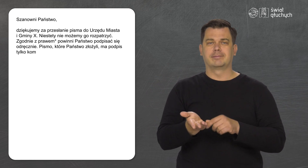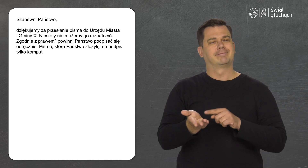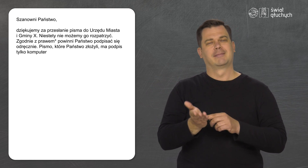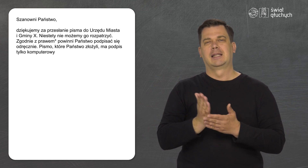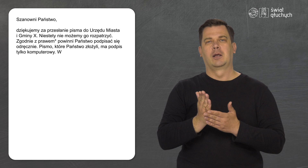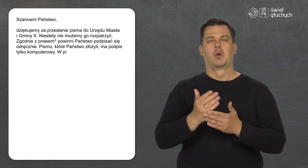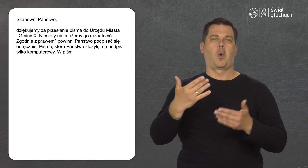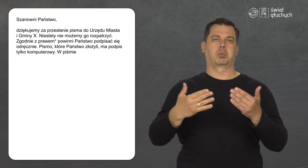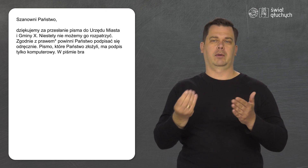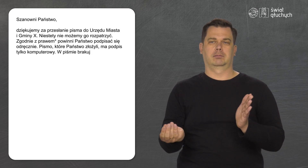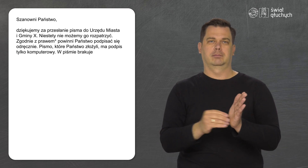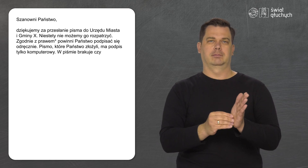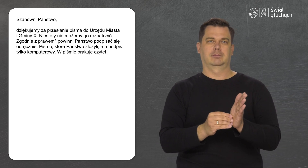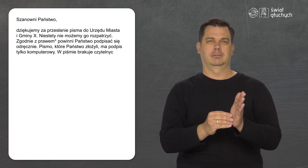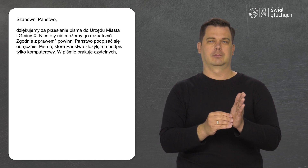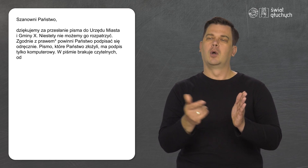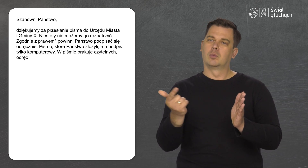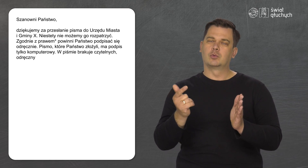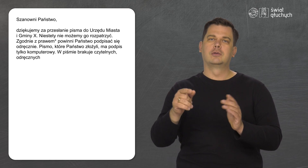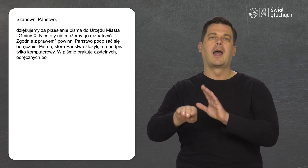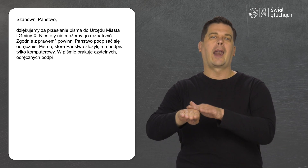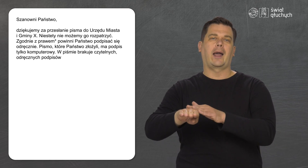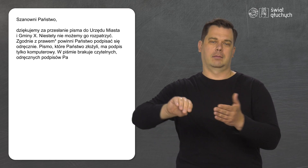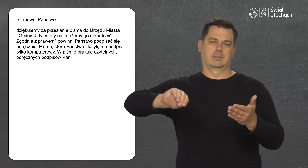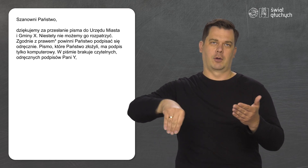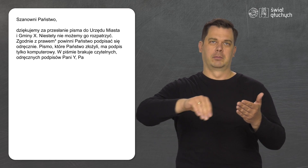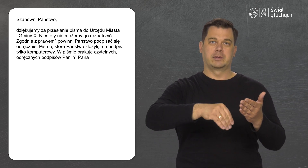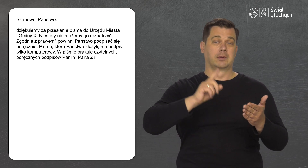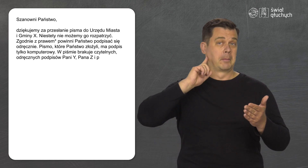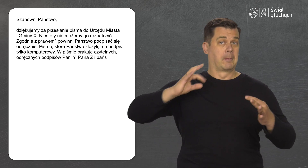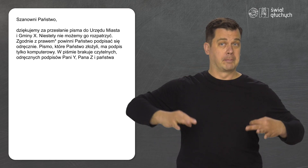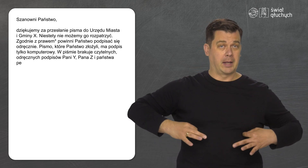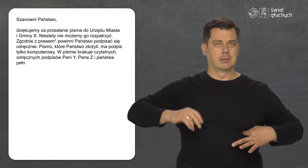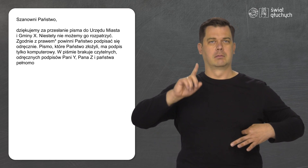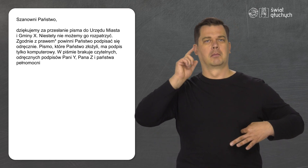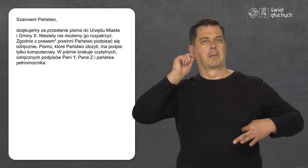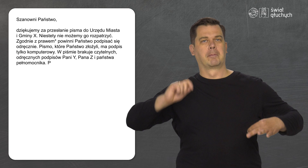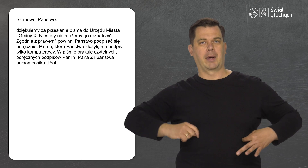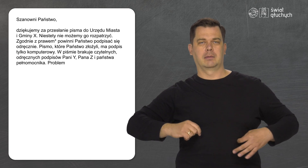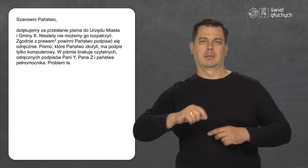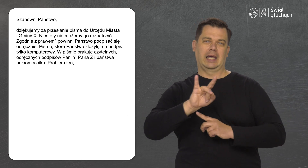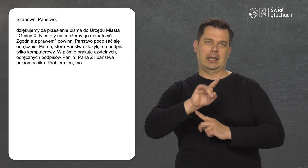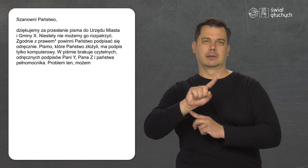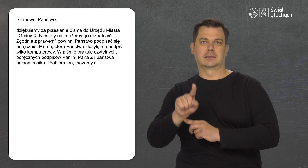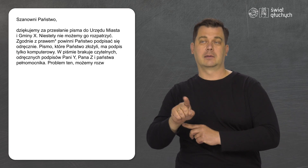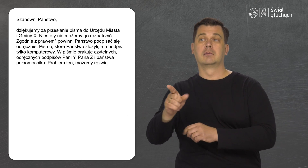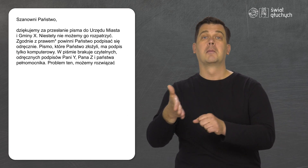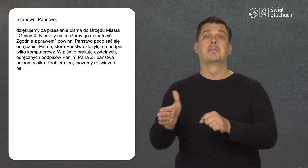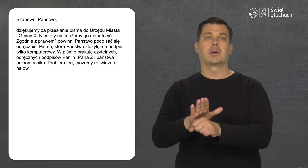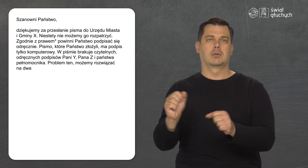ma podpis tylko komputerowy. W piśmie brakuje czytelnych, odręcznych podpisów Pani Y, Pana Z i państwa pełnomocnika.